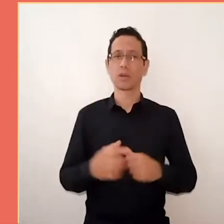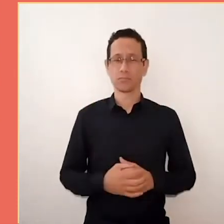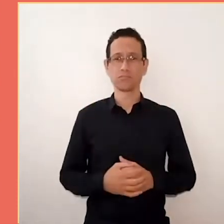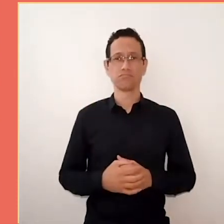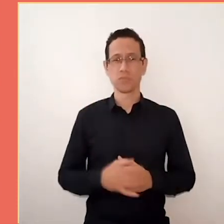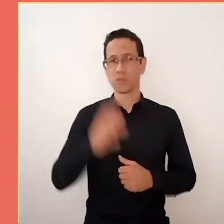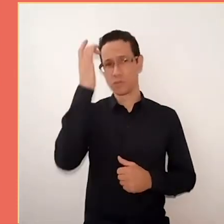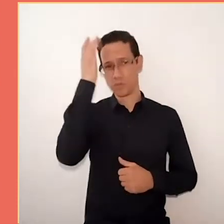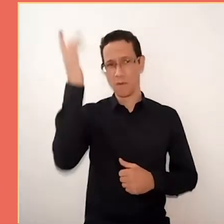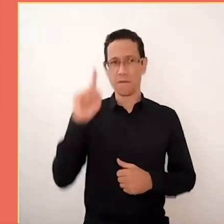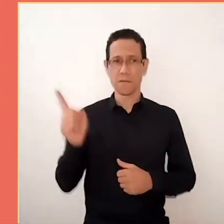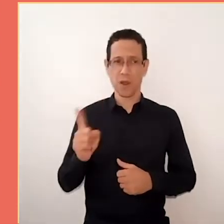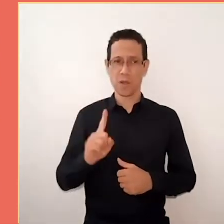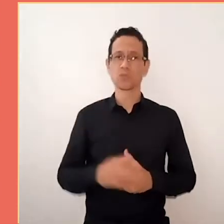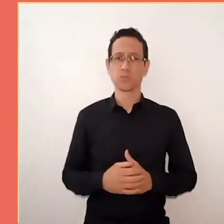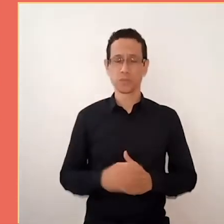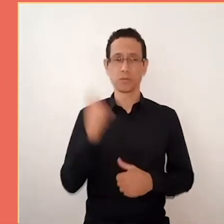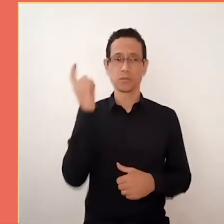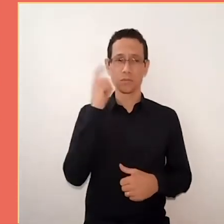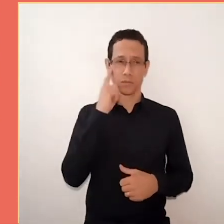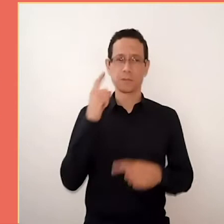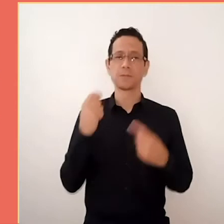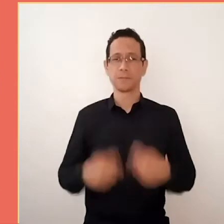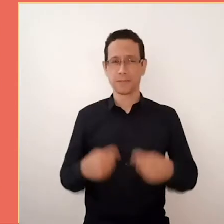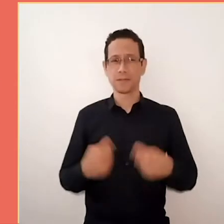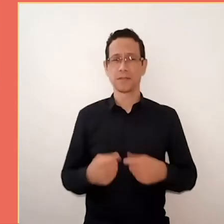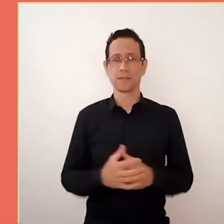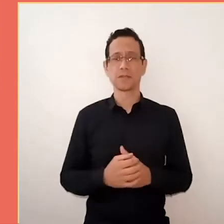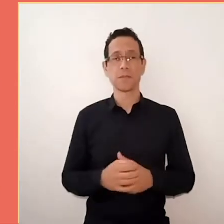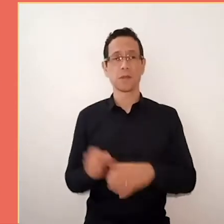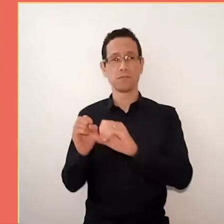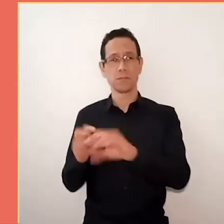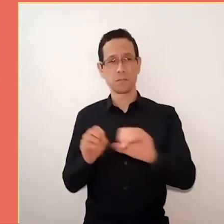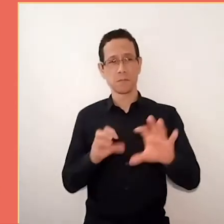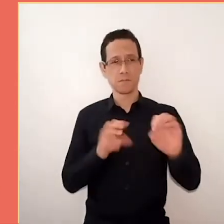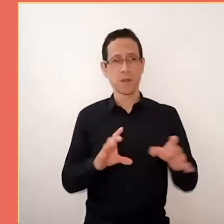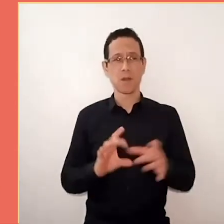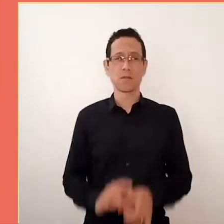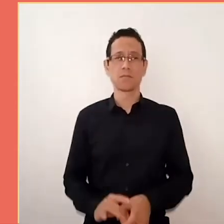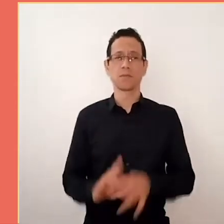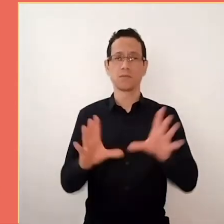Eu acho que essa consciência a gente precisa ter. Educar pra liberdade é um risco enorme, eu sempre penso isso